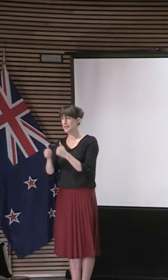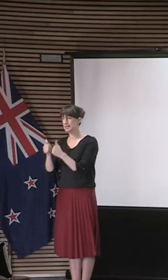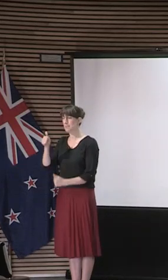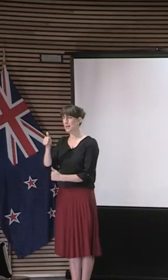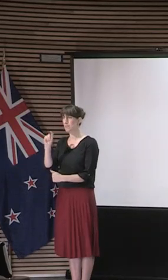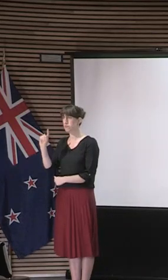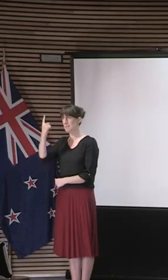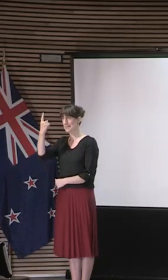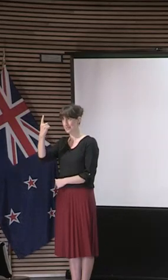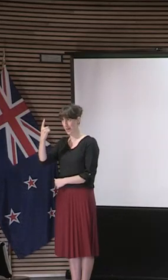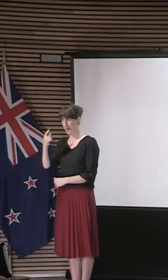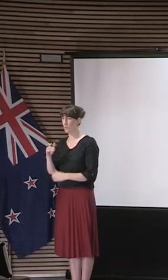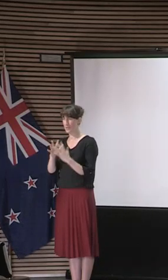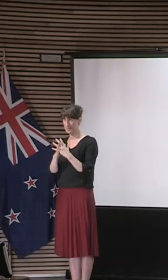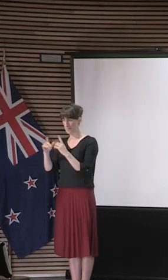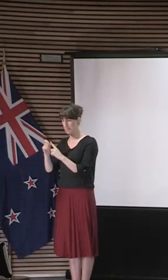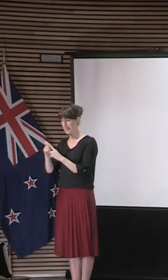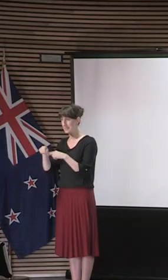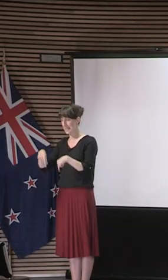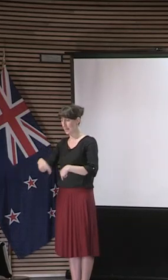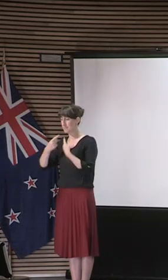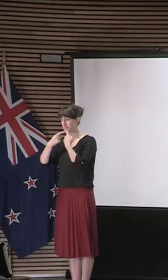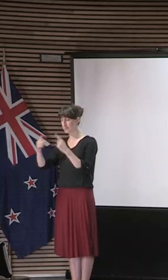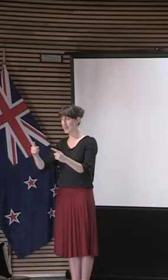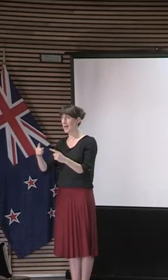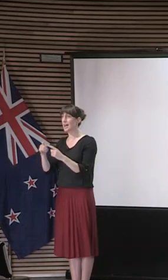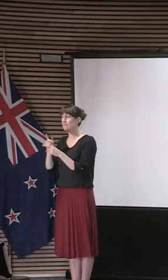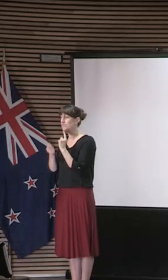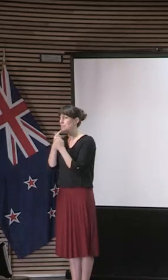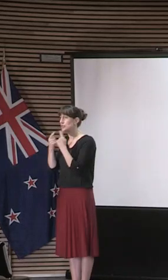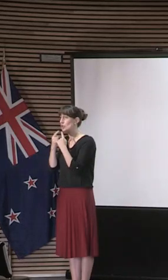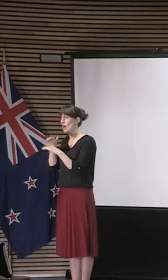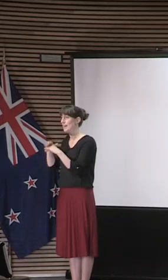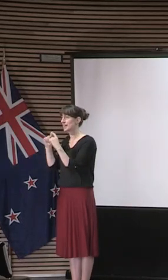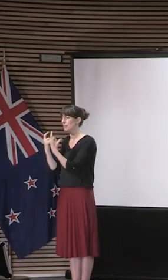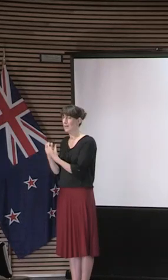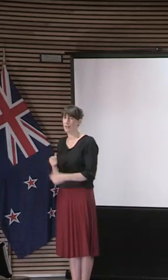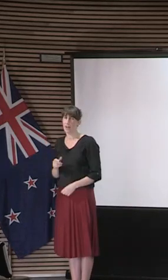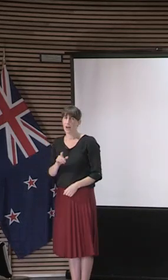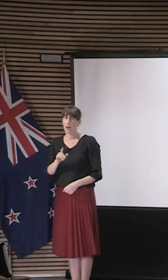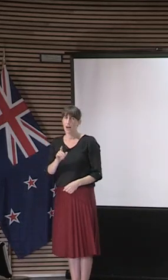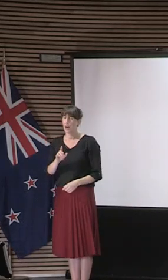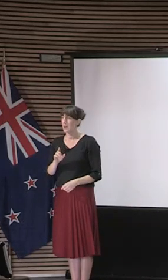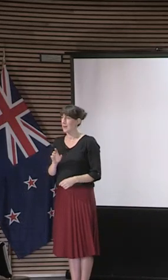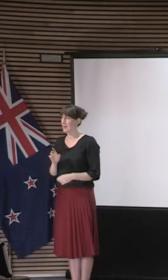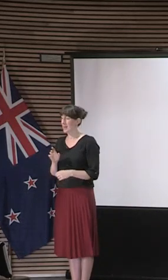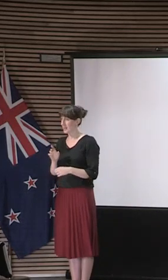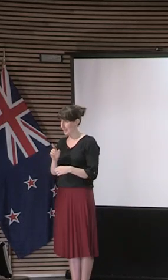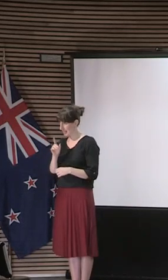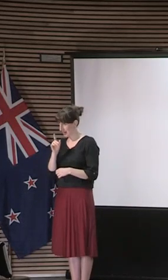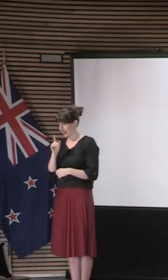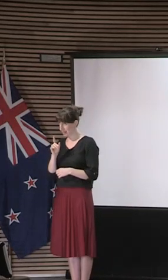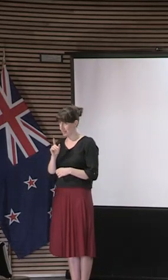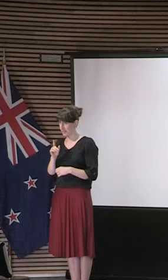he wehenga ki te whakawhiwhia ki